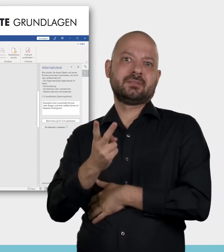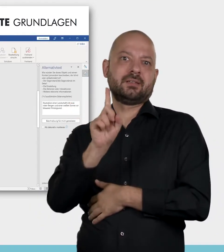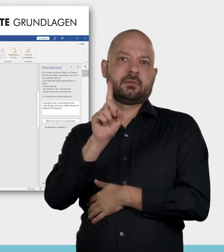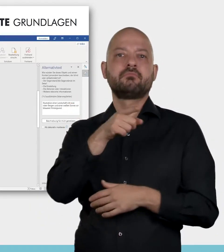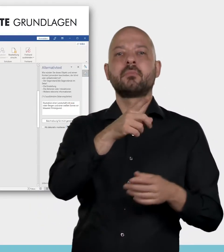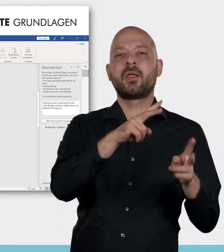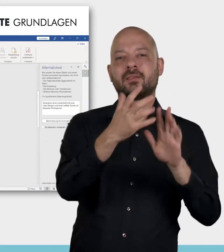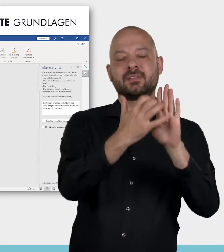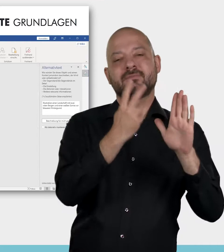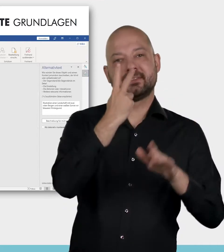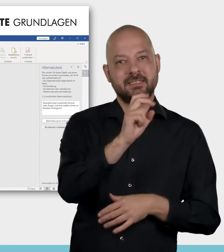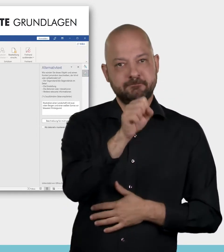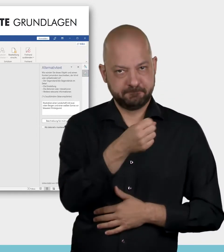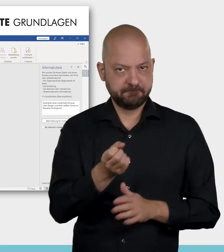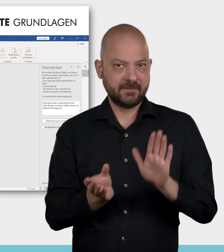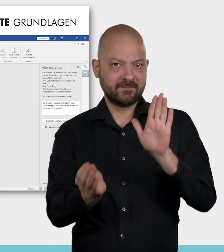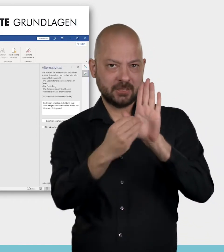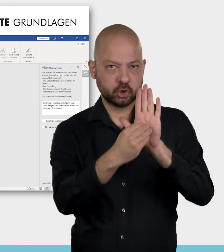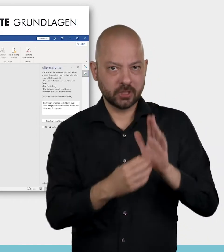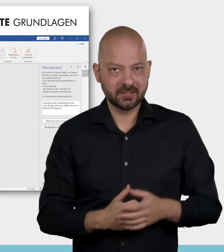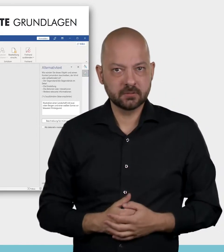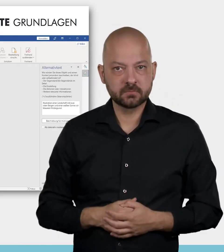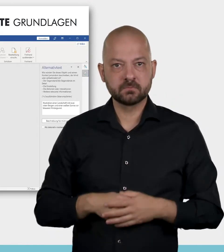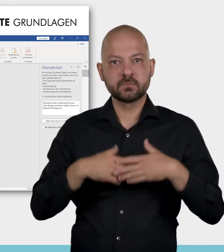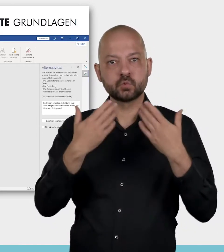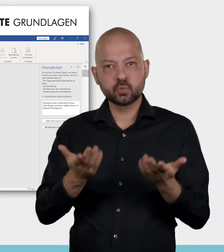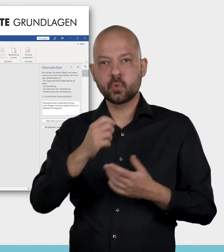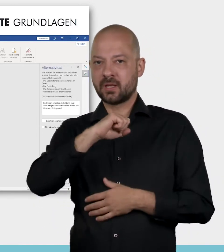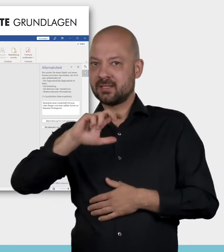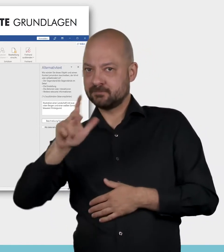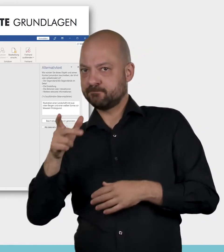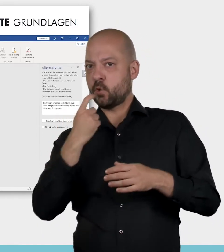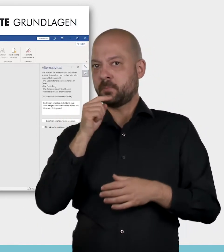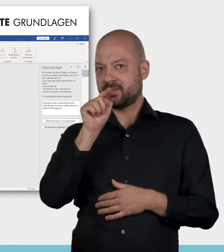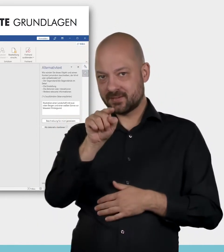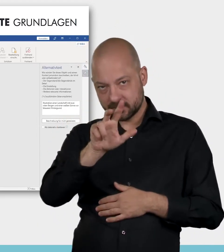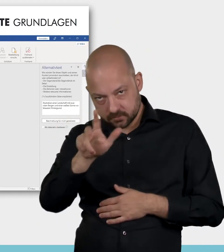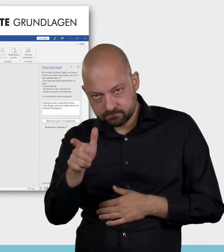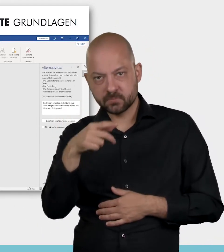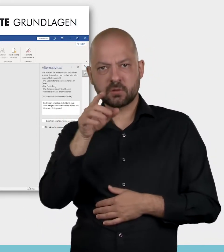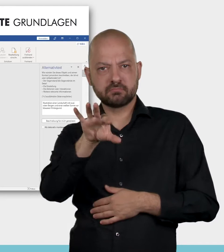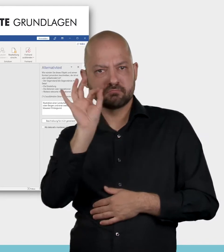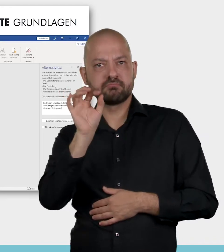Sie erstellen diese durch einen Rechtsklick auf das Objekt und die Auswahl der Option „Beschriftung einfügen“.